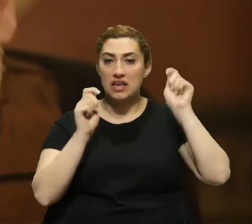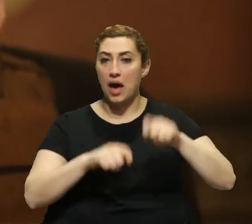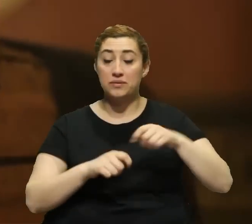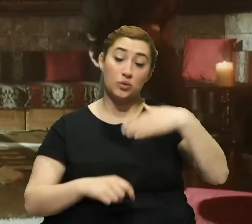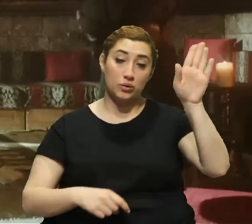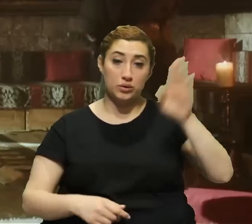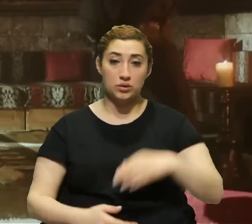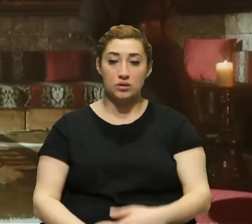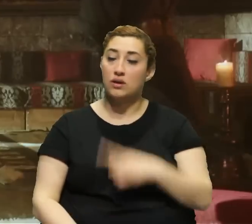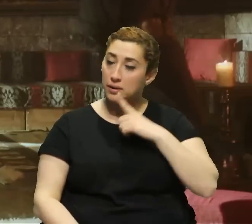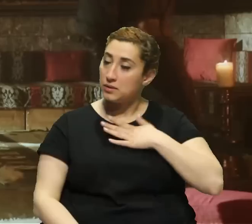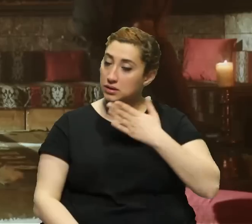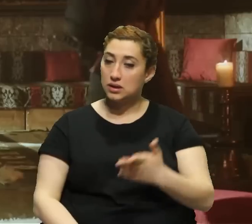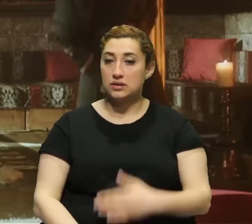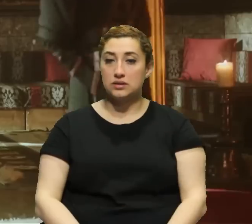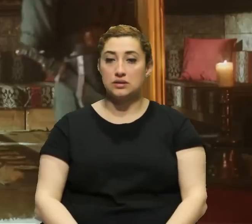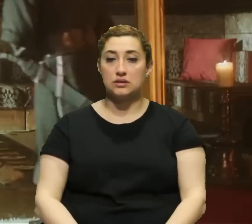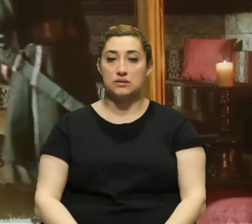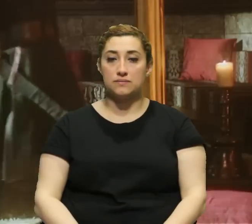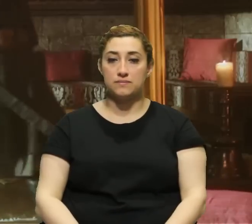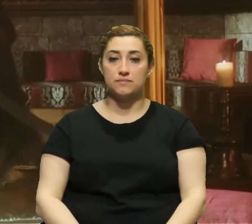Götürün! -Emredersiniz Bey'im.